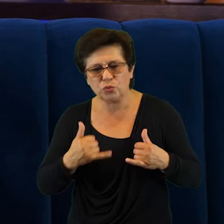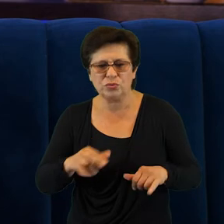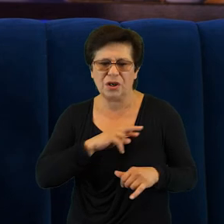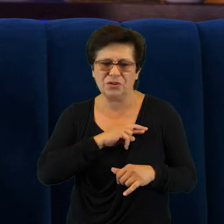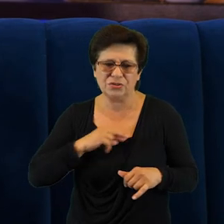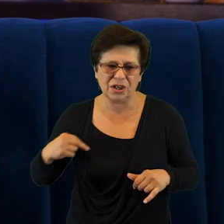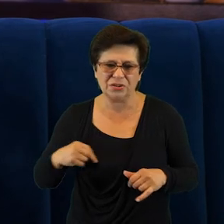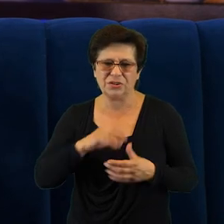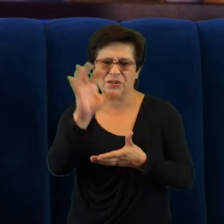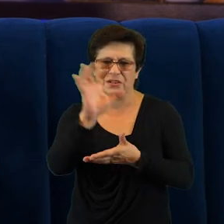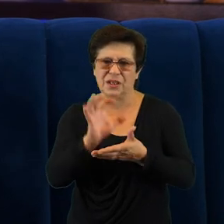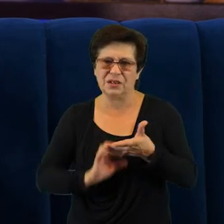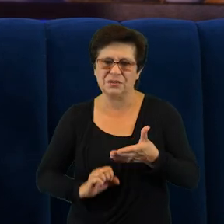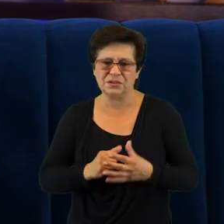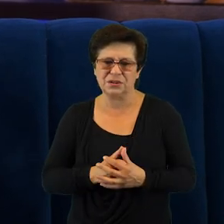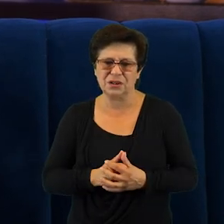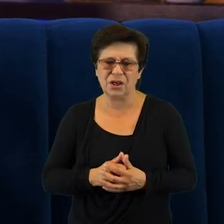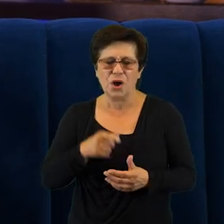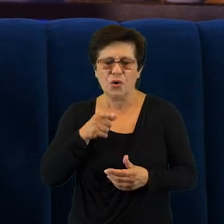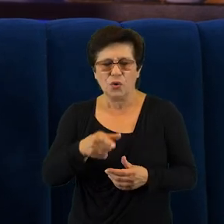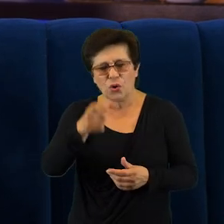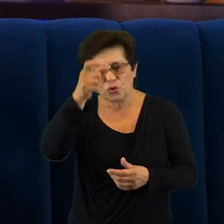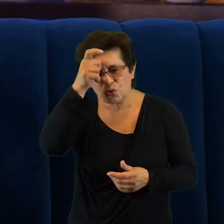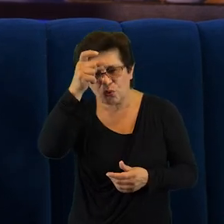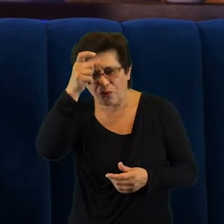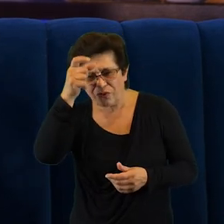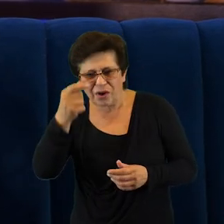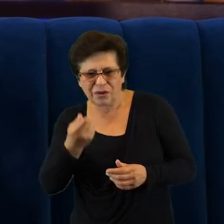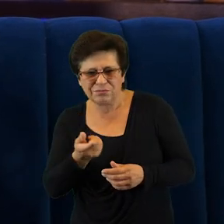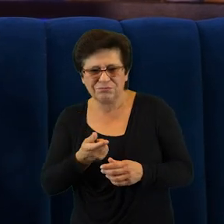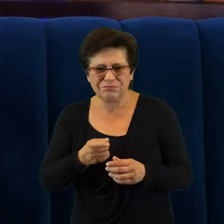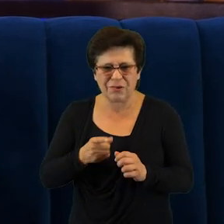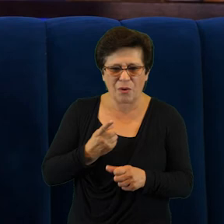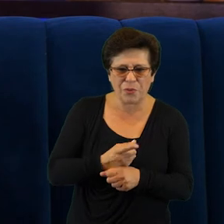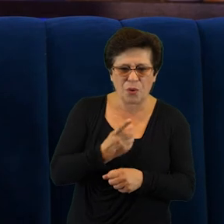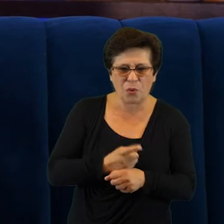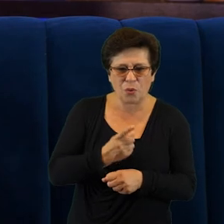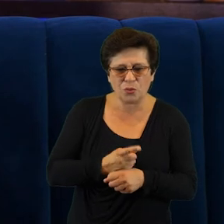Człowiek, który prowokuje i to wszystko, o czym mówiła przed chwilą pani Joanna